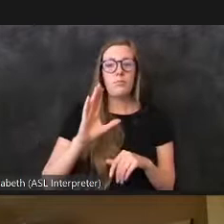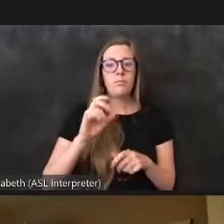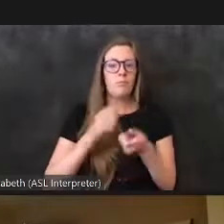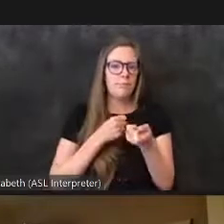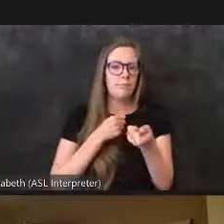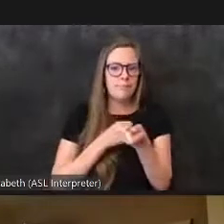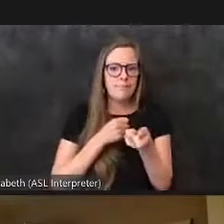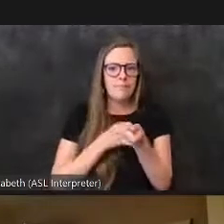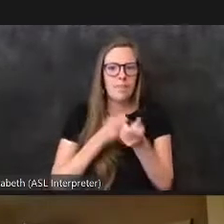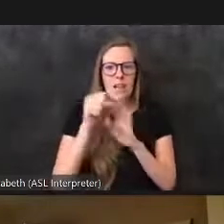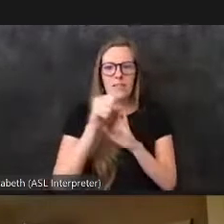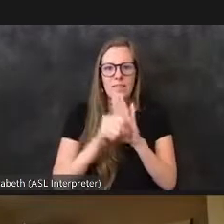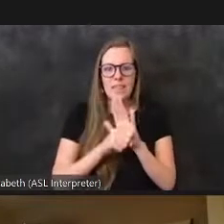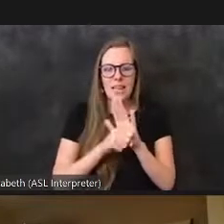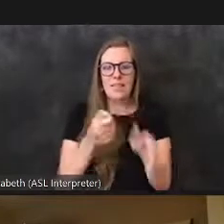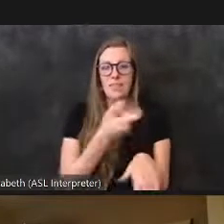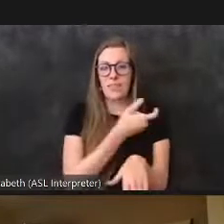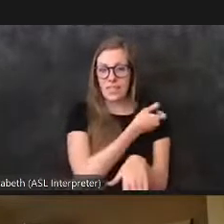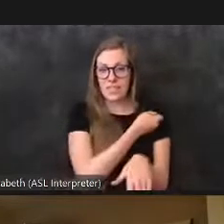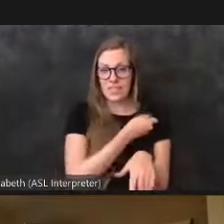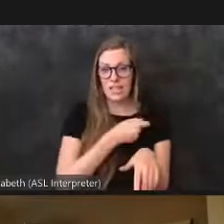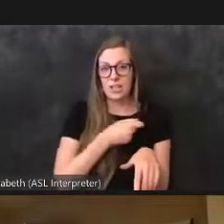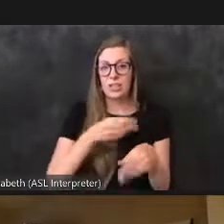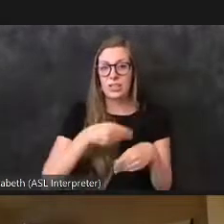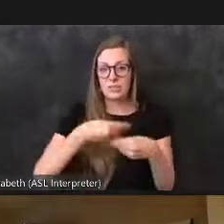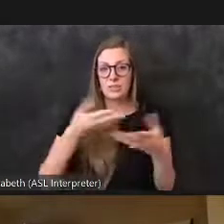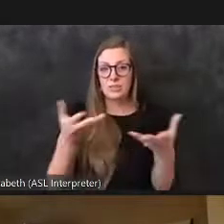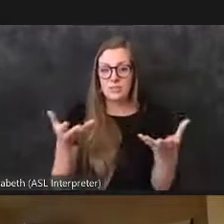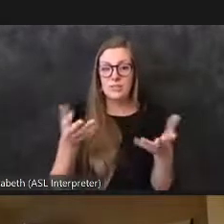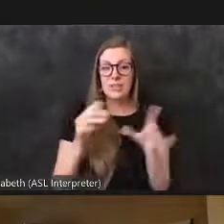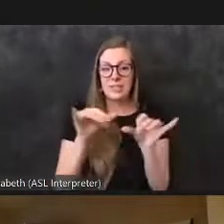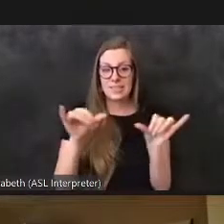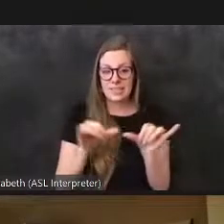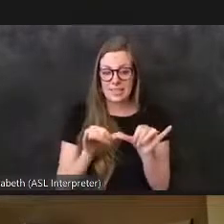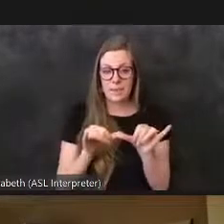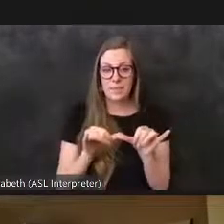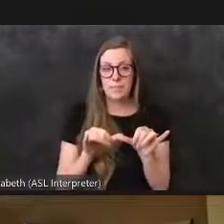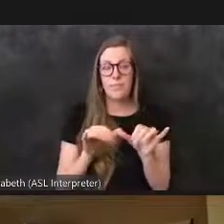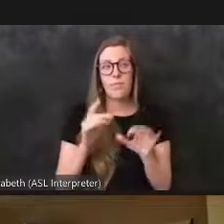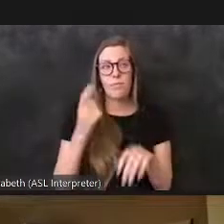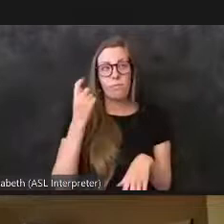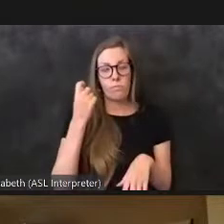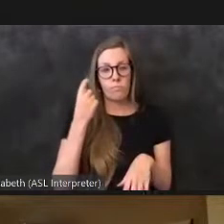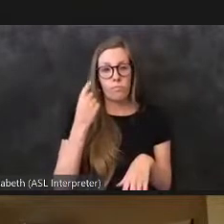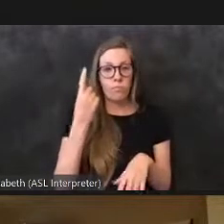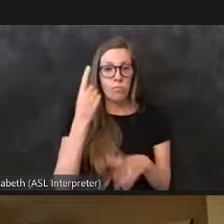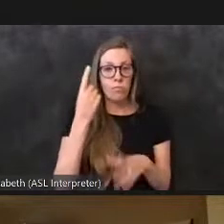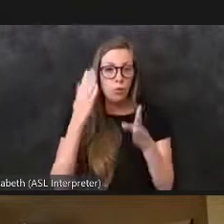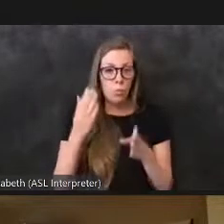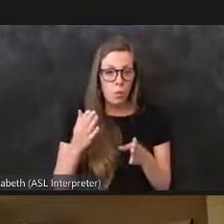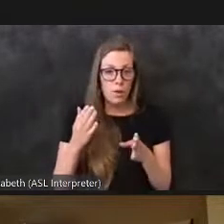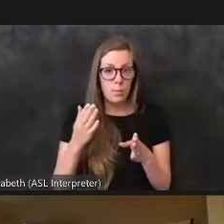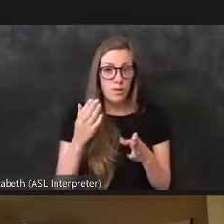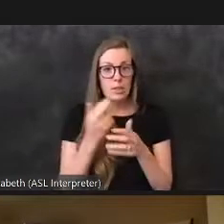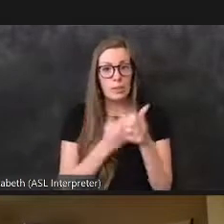la columna vertebral de la distribución del Estado en el sistema de vacunación. Hay un individuo que ha estado poniendo